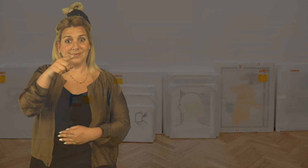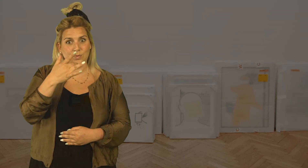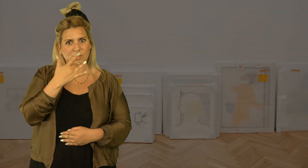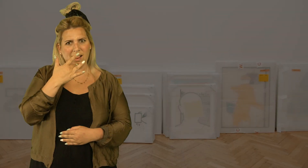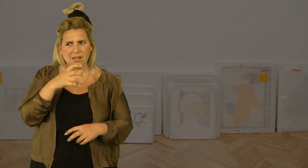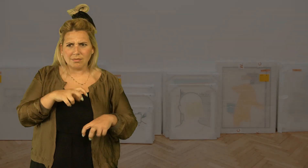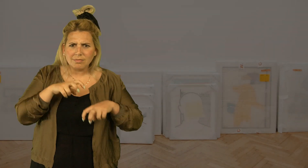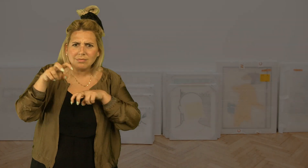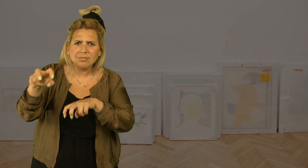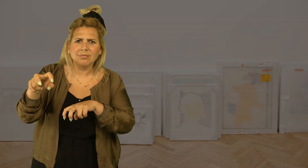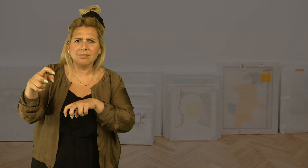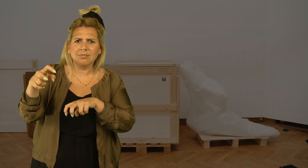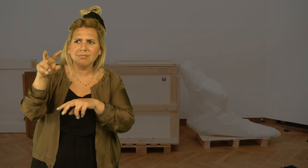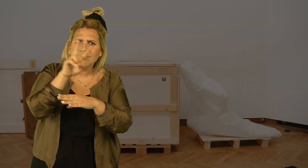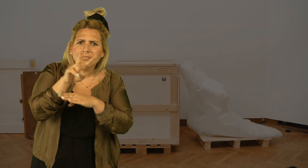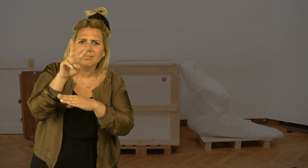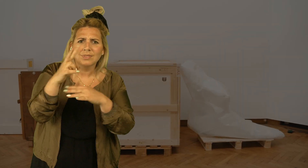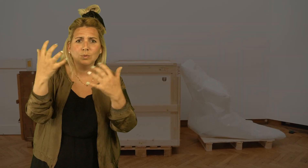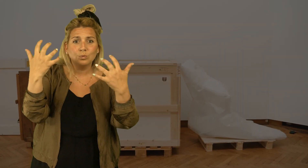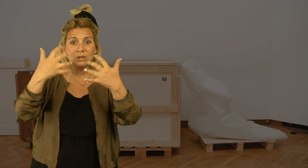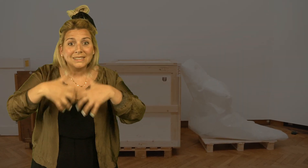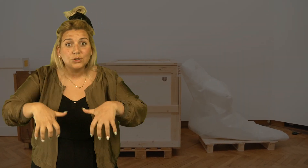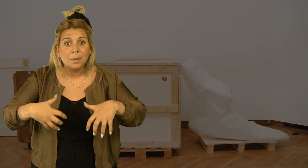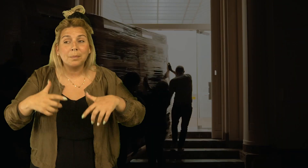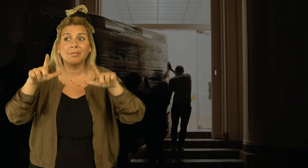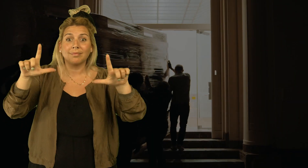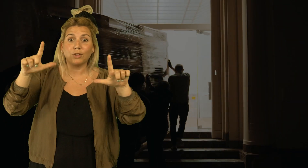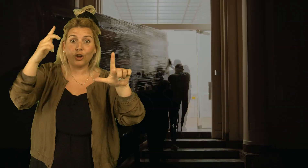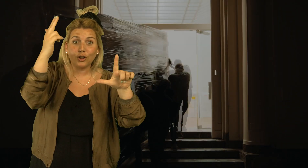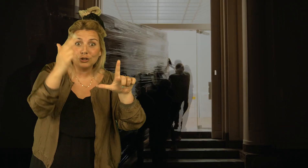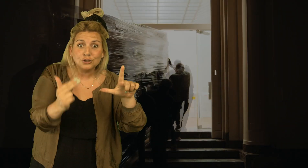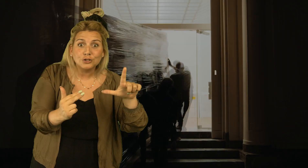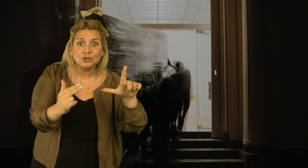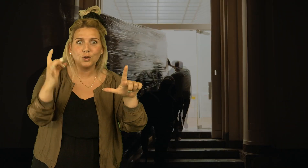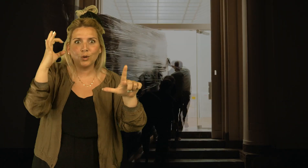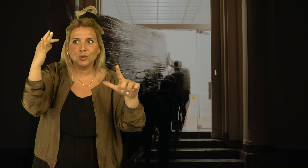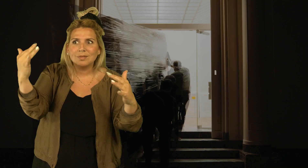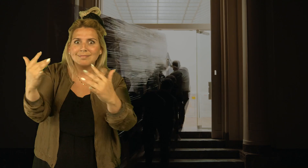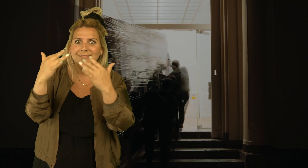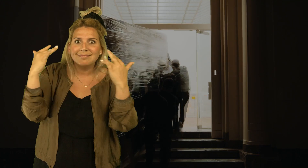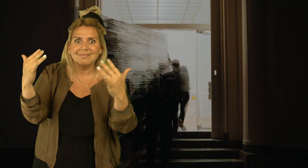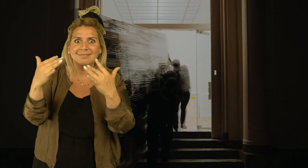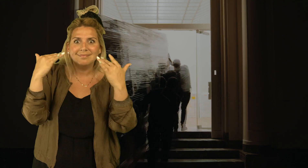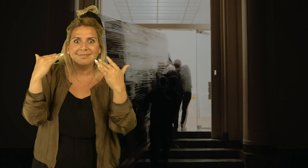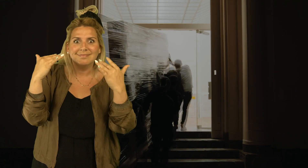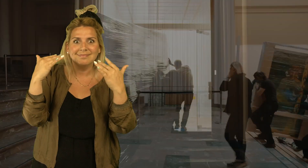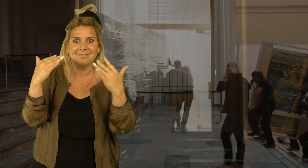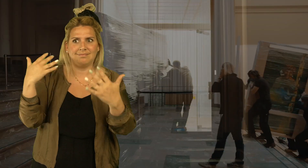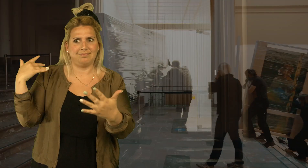Wil jij ook graag opnieuw musea bezoeken, kunstwerken bekijken en genieten van cultuur?